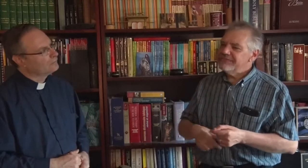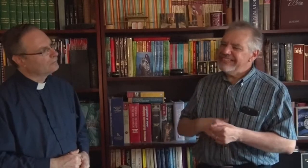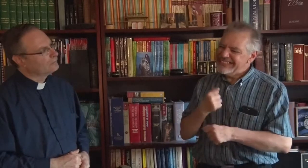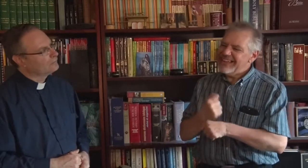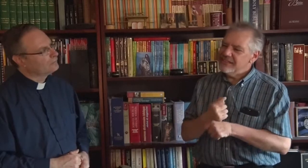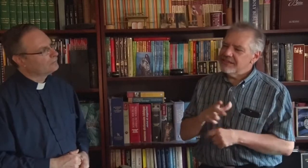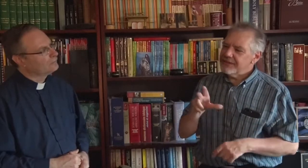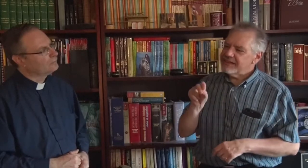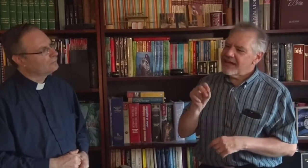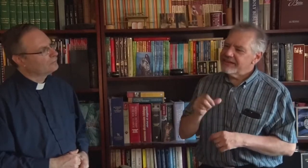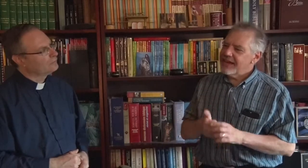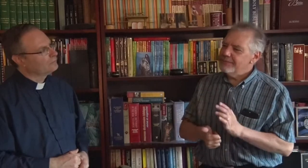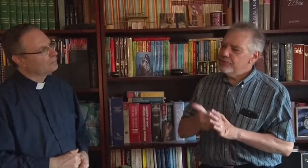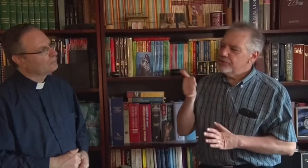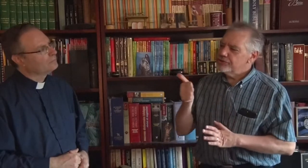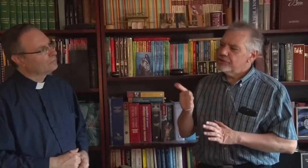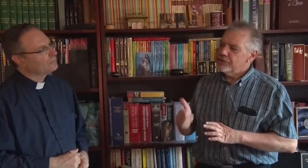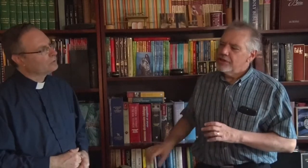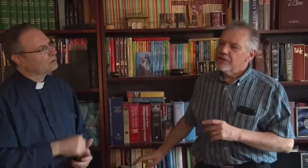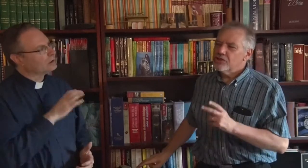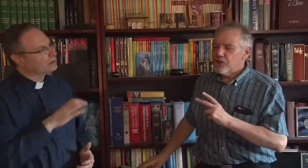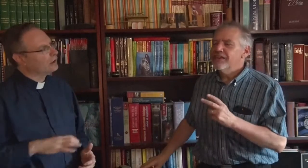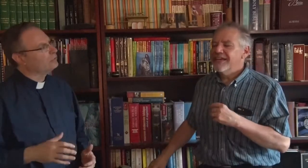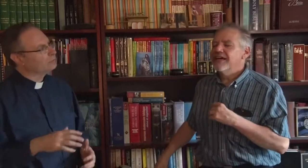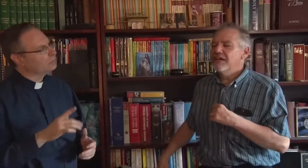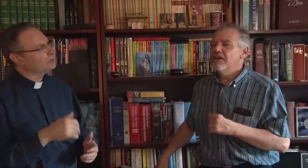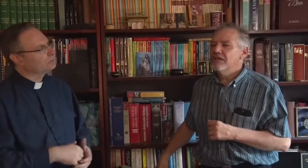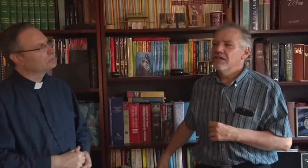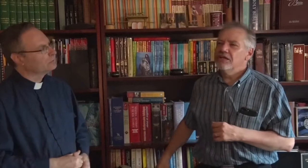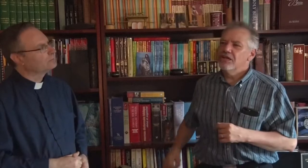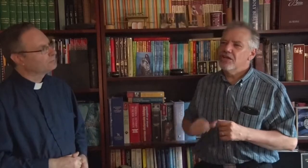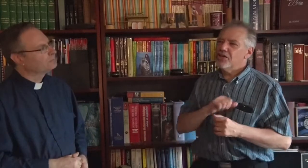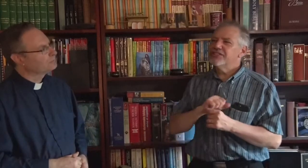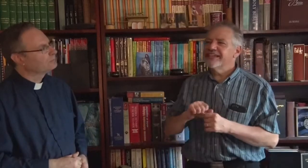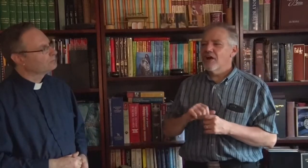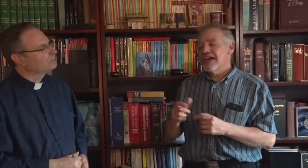des années, cela fait 30 ans et plus… que je connais le Seigneur…